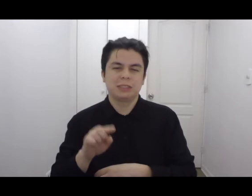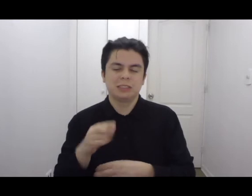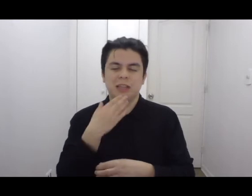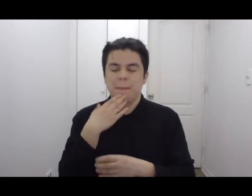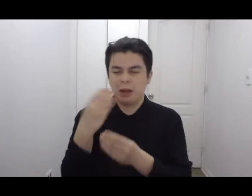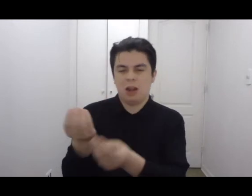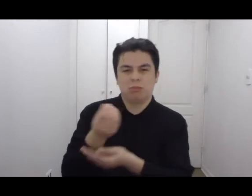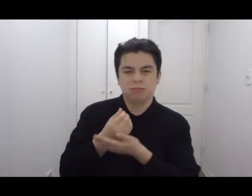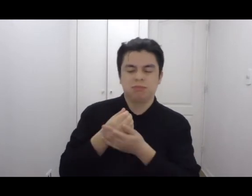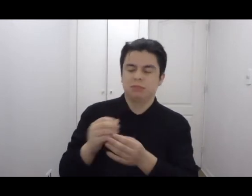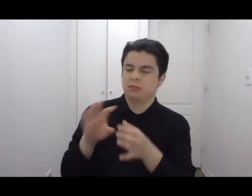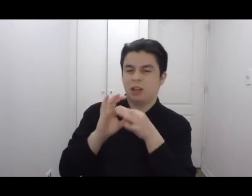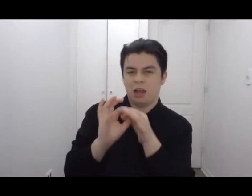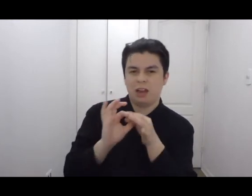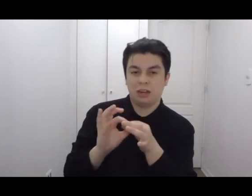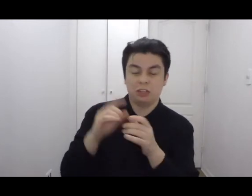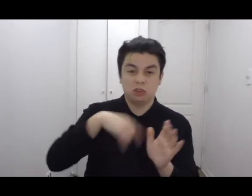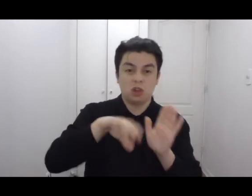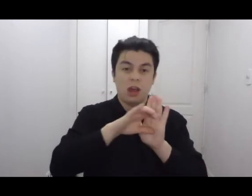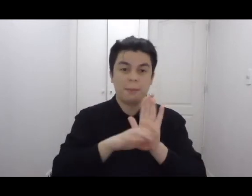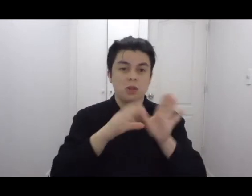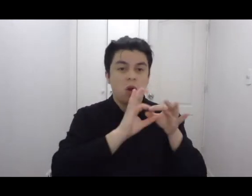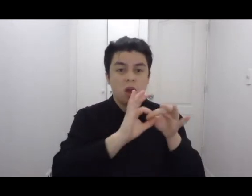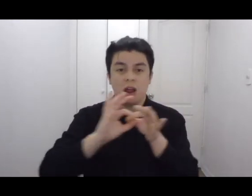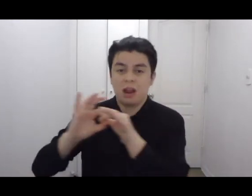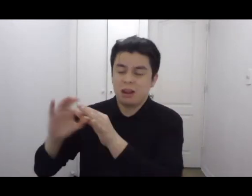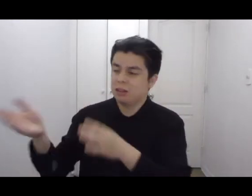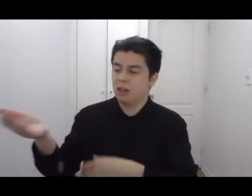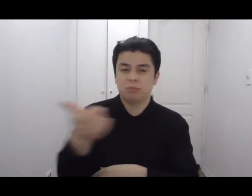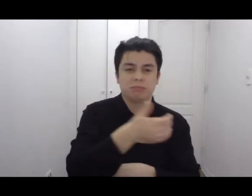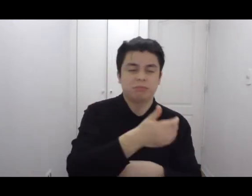y aprovechamos este capítulo también para agradecer a todos los profesionales con los